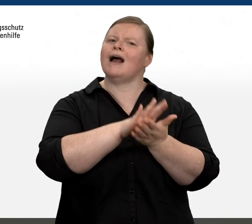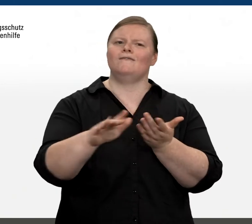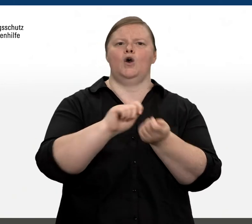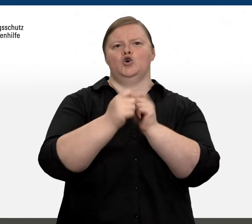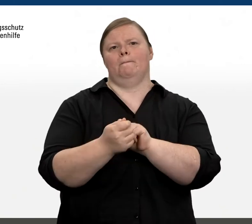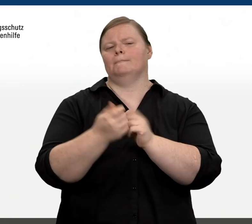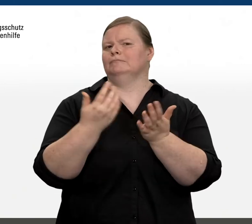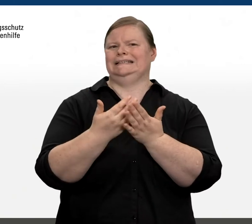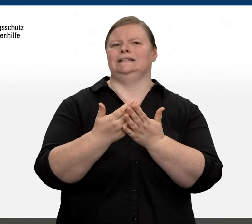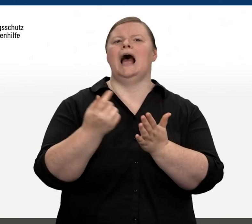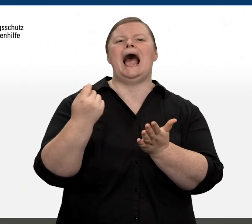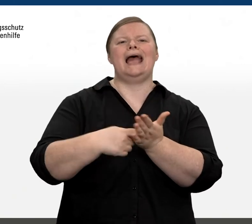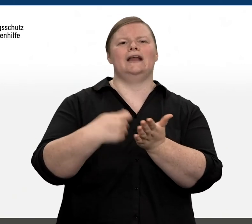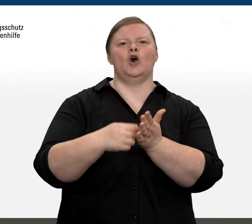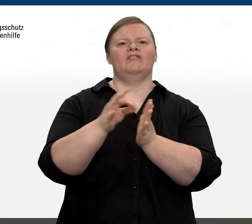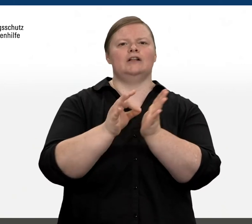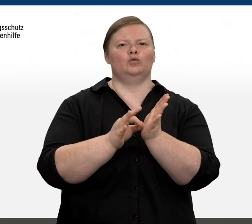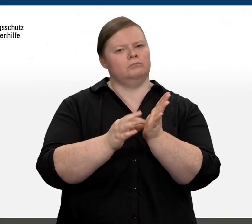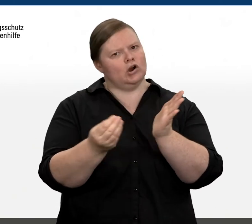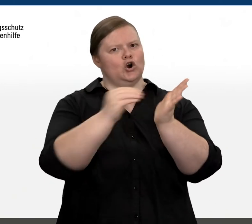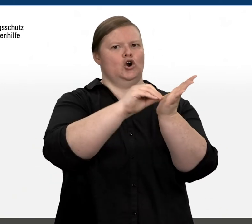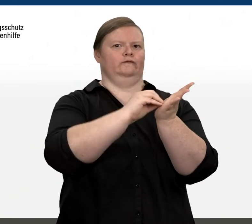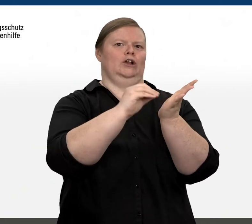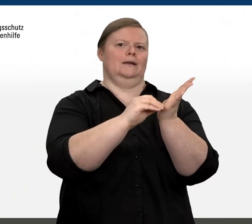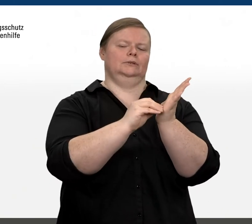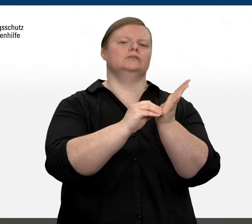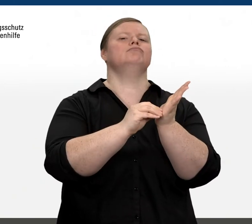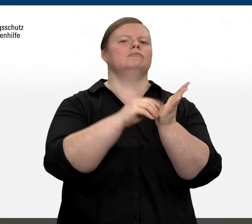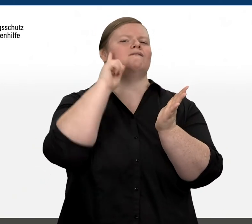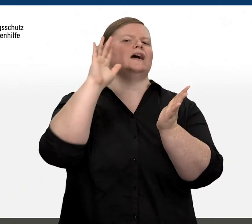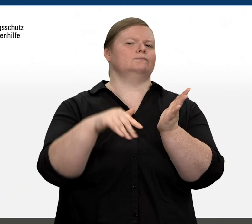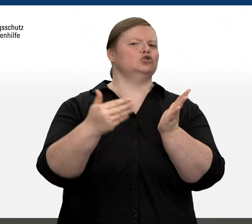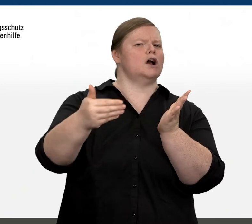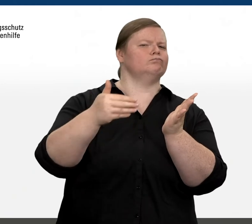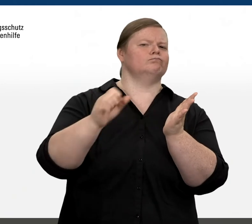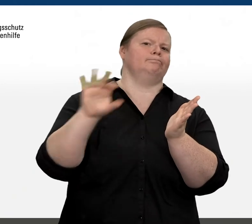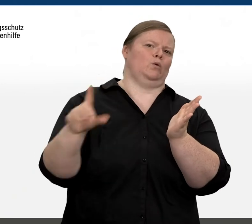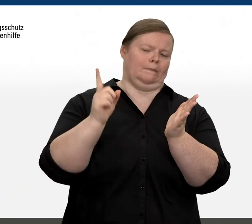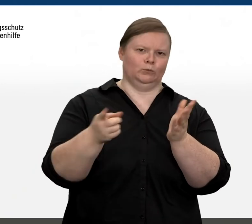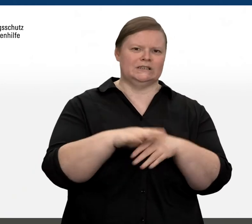sollten Sie das Einkaufsdatum notieren.